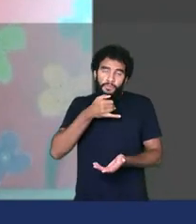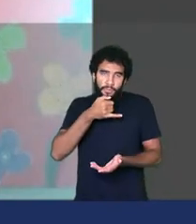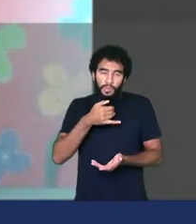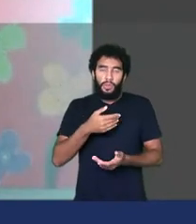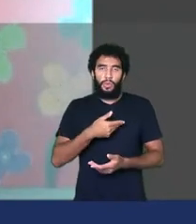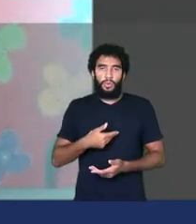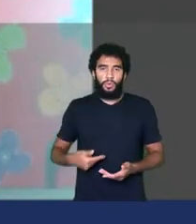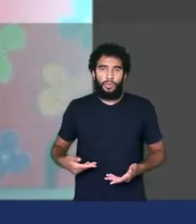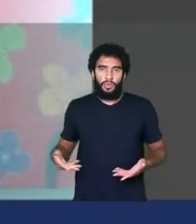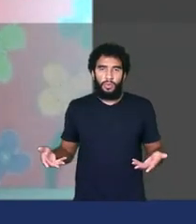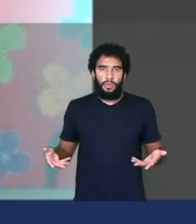CRIA EM VOLTA REDONDA, QUE INFELIZMENTE NESSE GOVERNO QUE